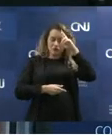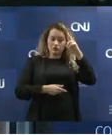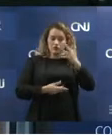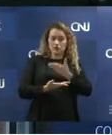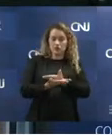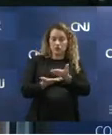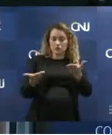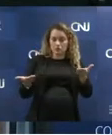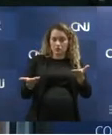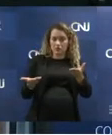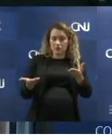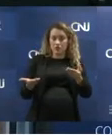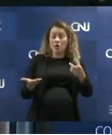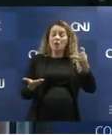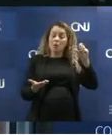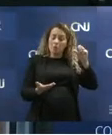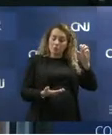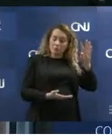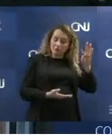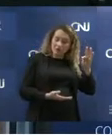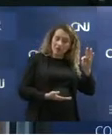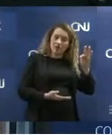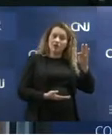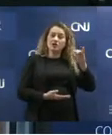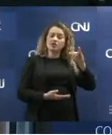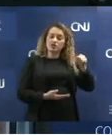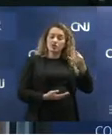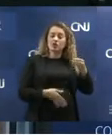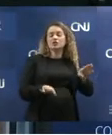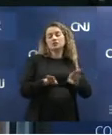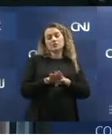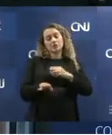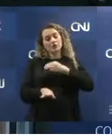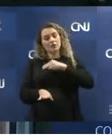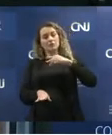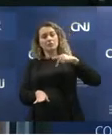quanto do Ministério Público. Ressalto que foi justamente num processo